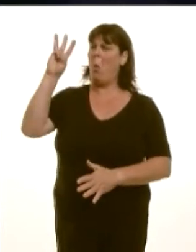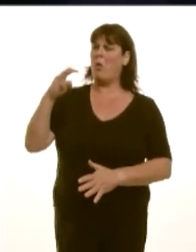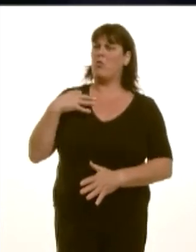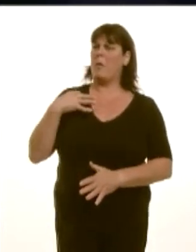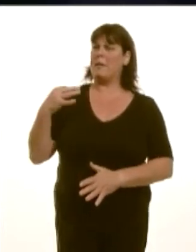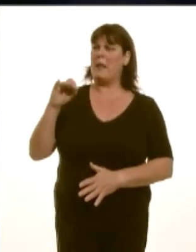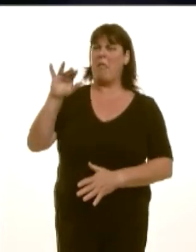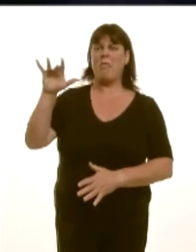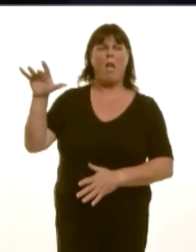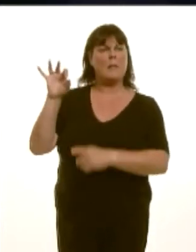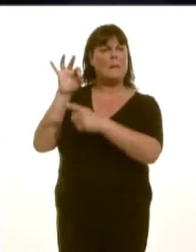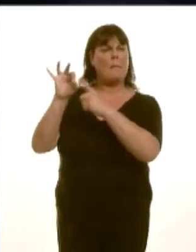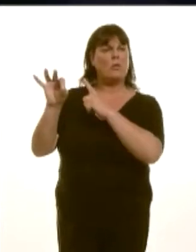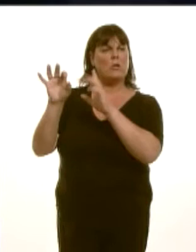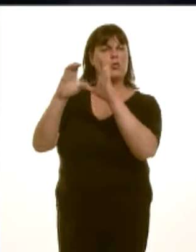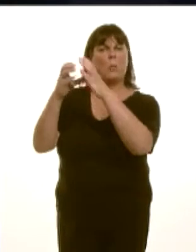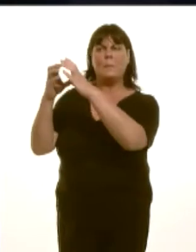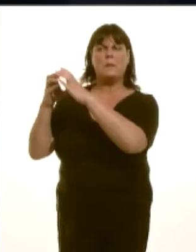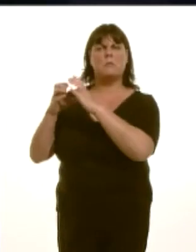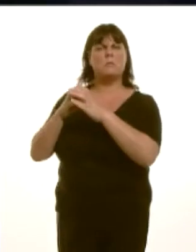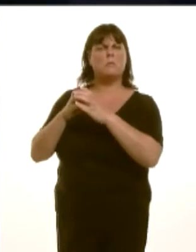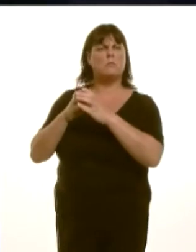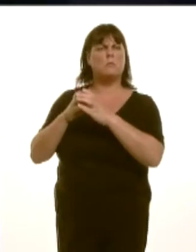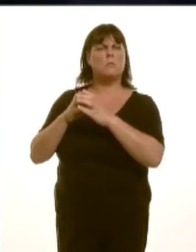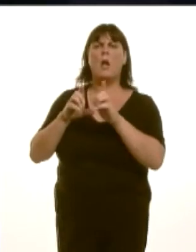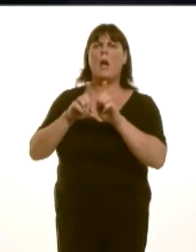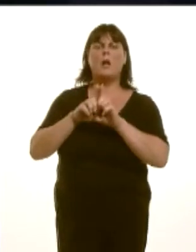oedd cynrychiolaeth o Gymru ar baneli arbenigol o fewn yr OECD.